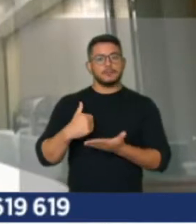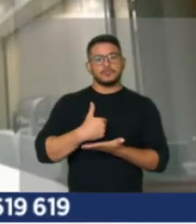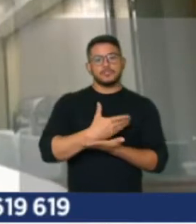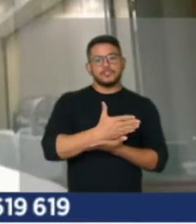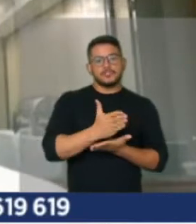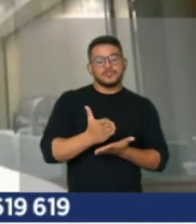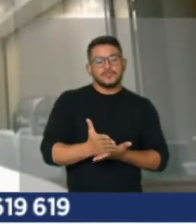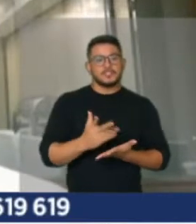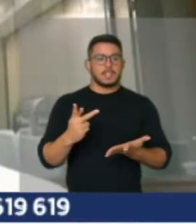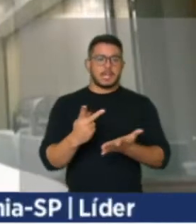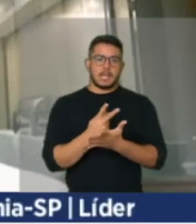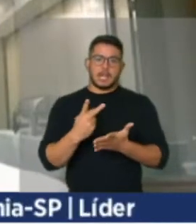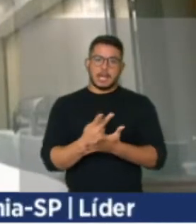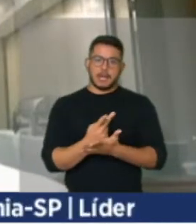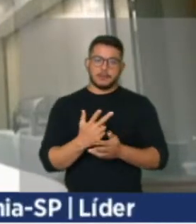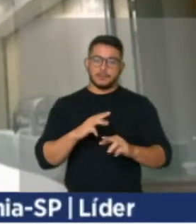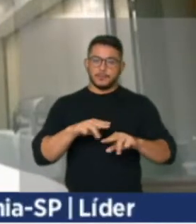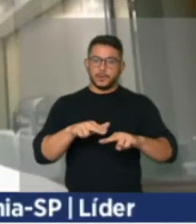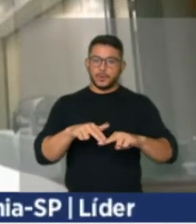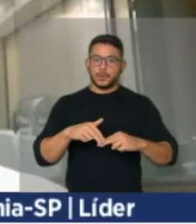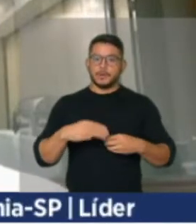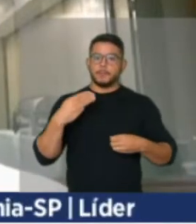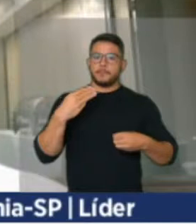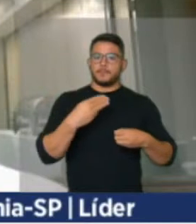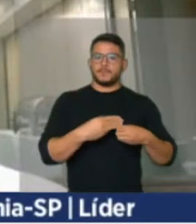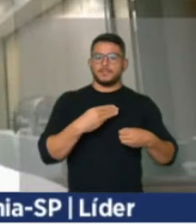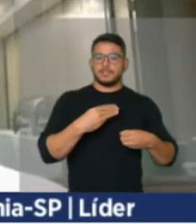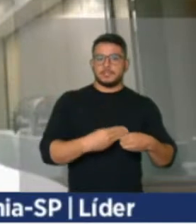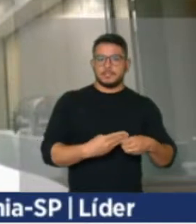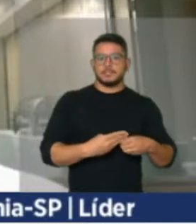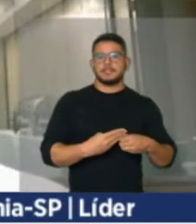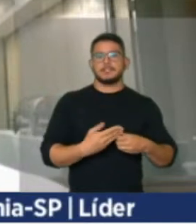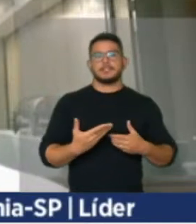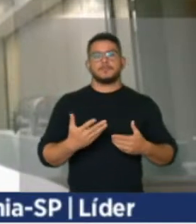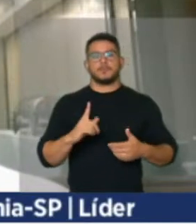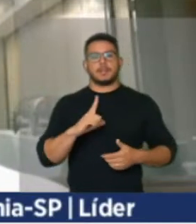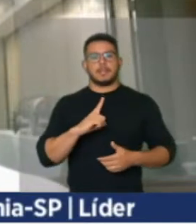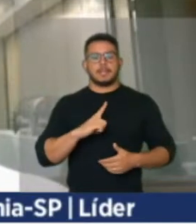VIVEM... ONDE OS O SERVIÇO É COBRADO, ONDE O SERVIÇO DO DIA A DIA DO CIDADÃO É EXECUTADO, NÃO TEM RECURSOS